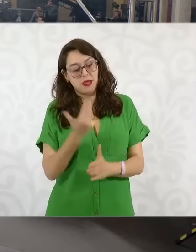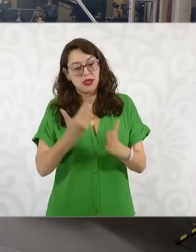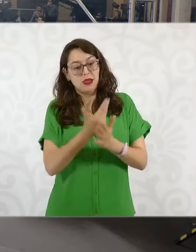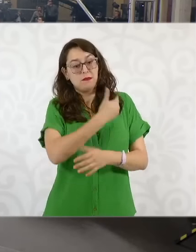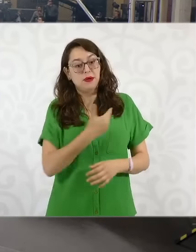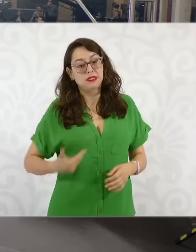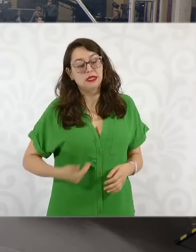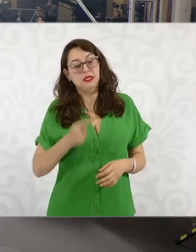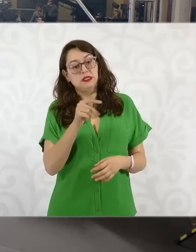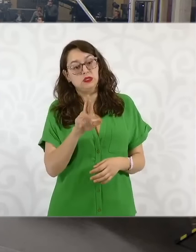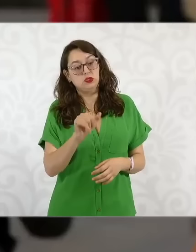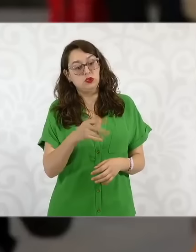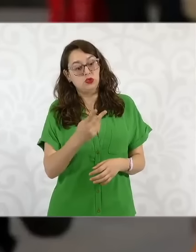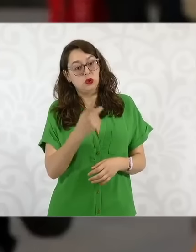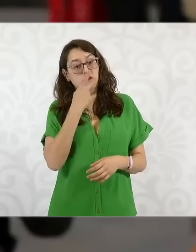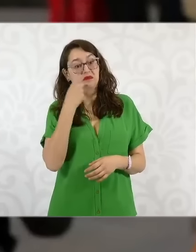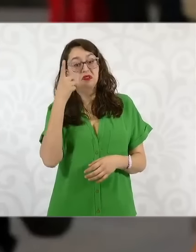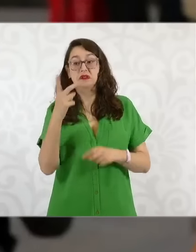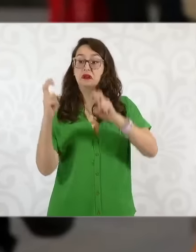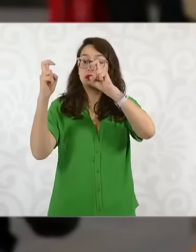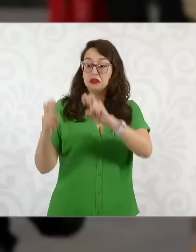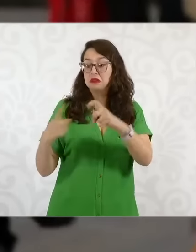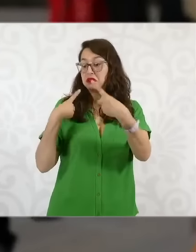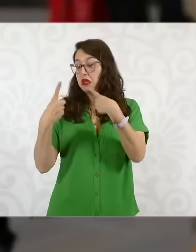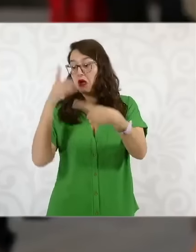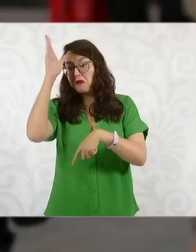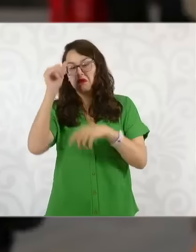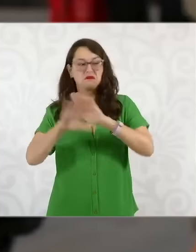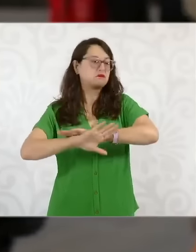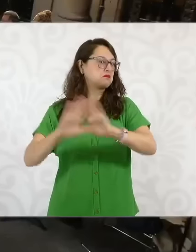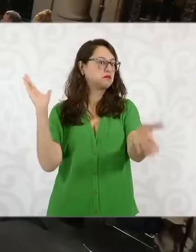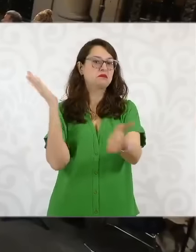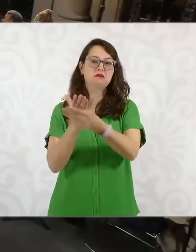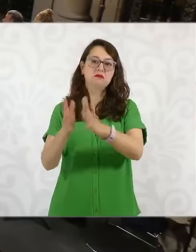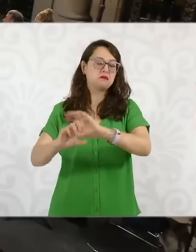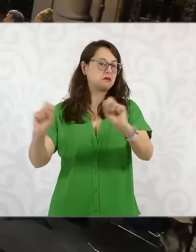eh pues ya no se iban a volver a sentar con ellos, que no tenía sentido negociar. Sí. Eh, una pena,